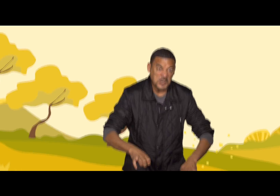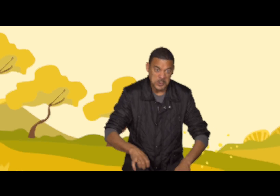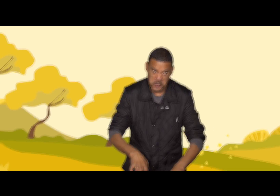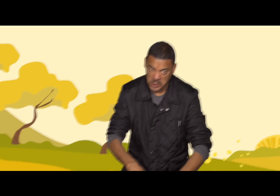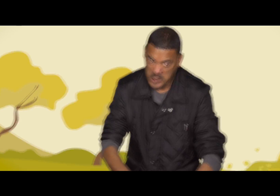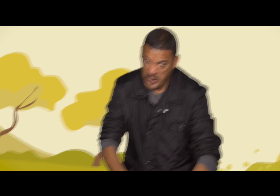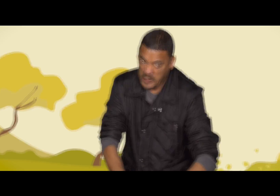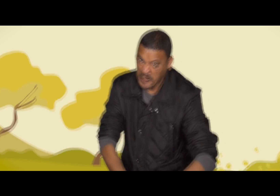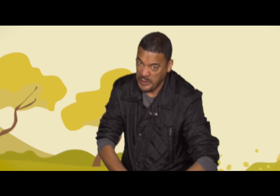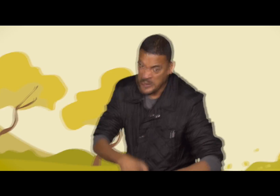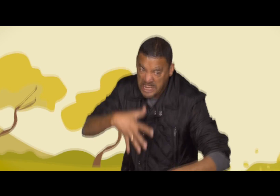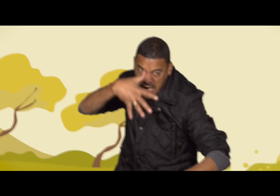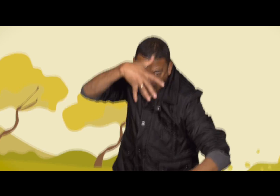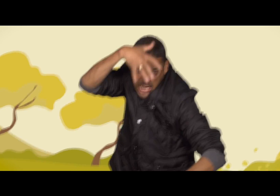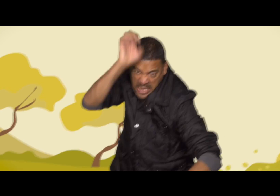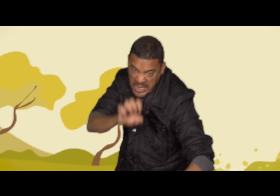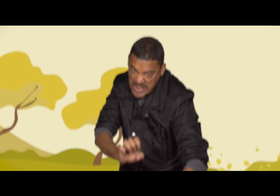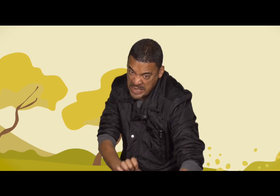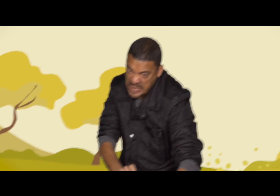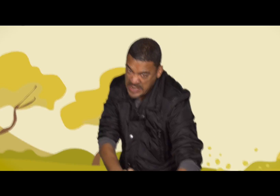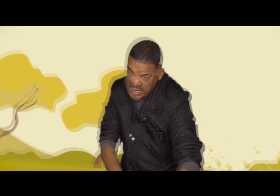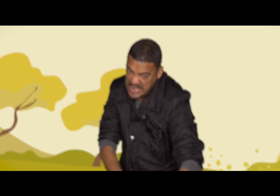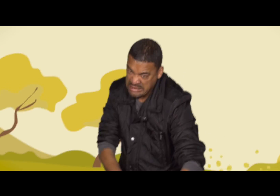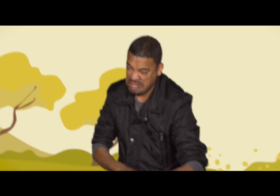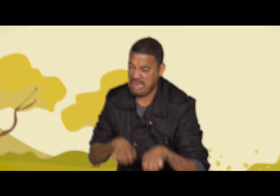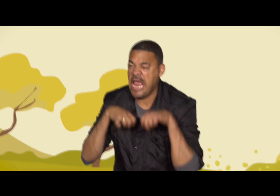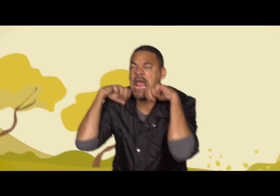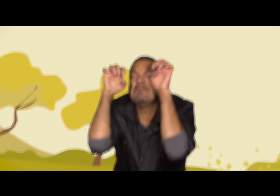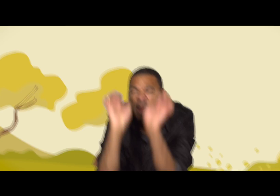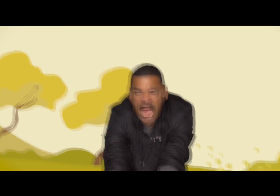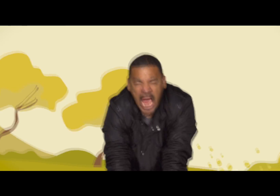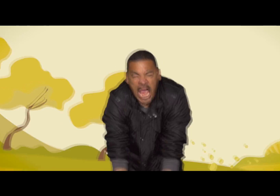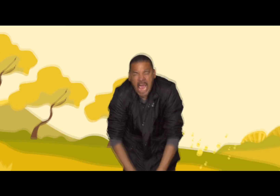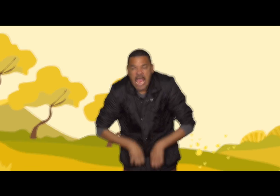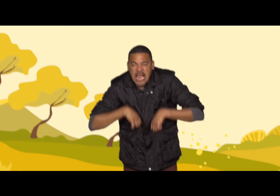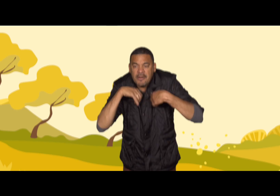Esto enfureció aún más al león, que inició su carrera contra el niño.